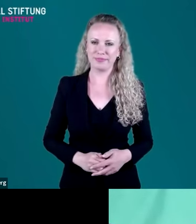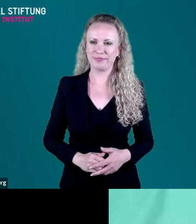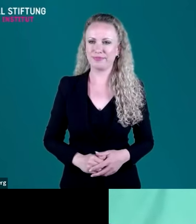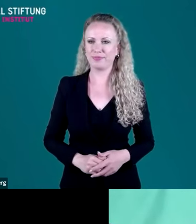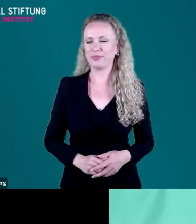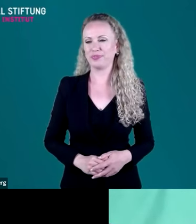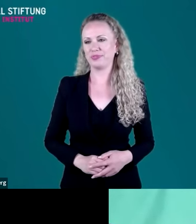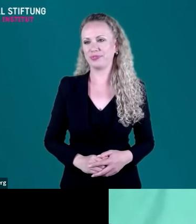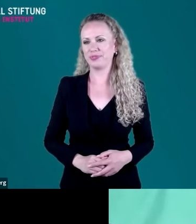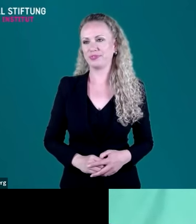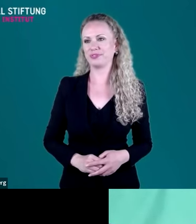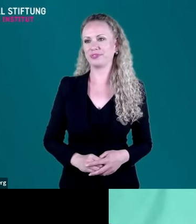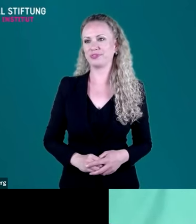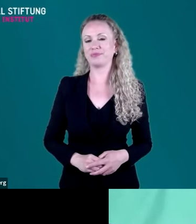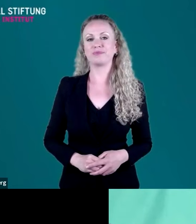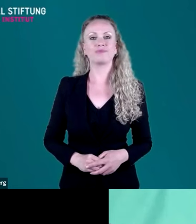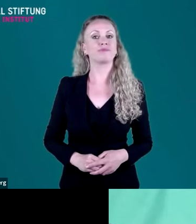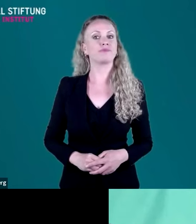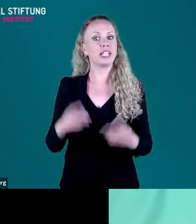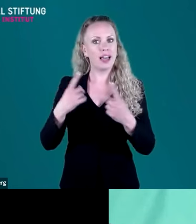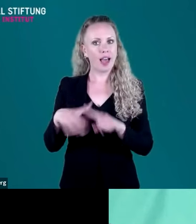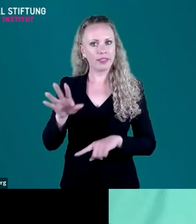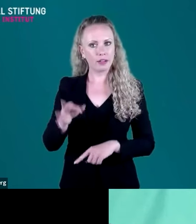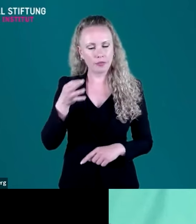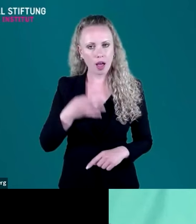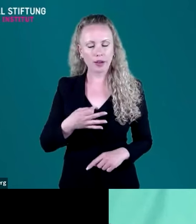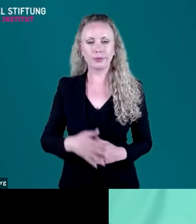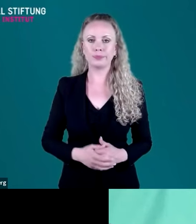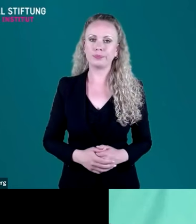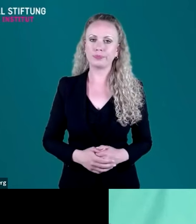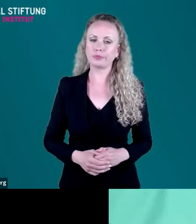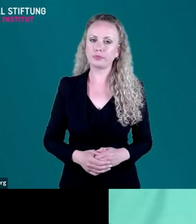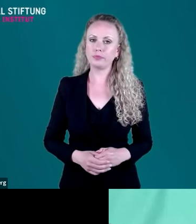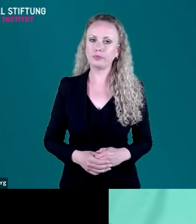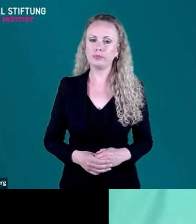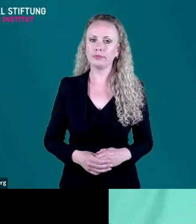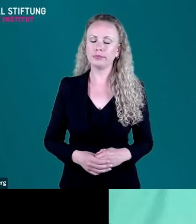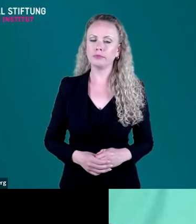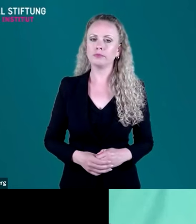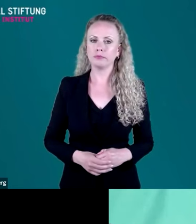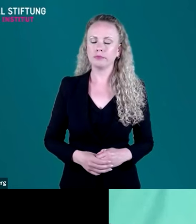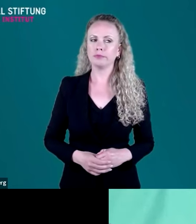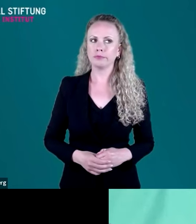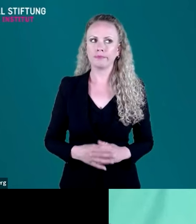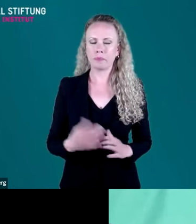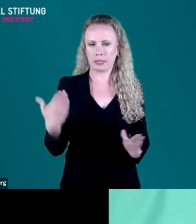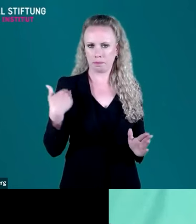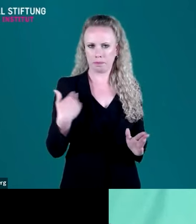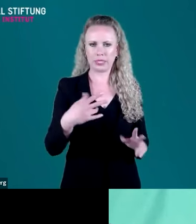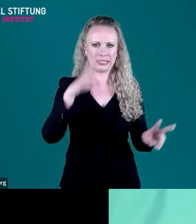Ja, hier gibt es noch die Frage, weil die Zitate, die du jetzt gebracht hast, ja alle älter sind.